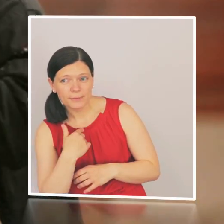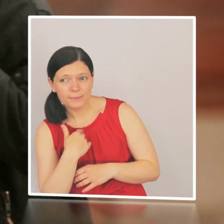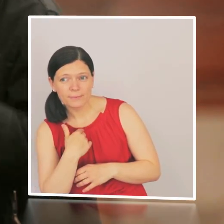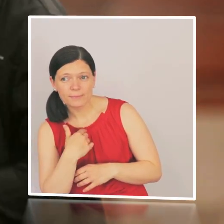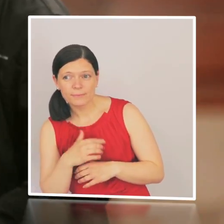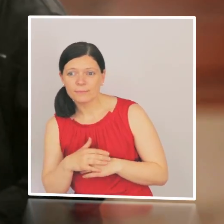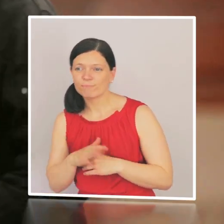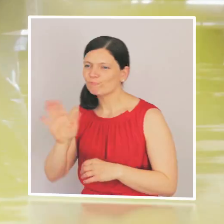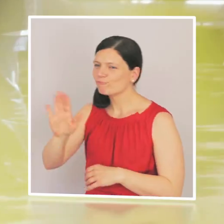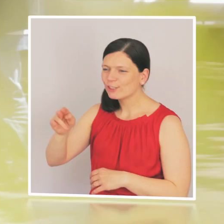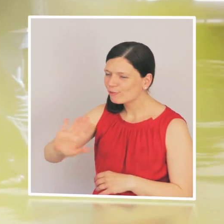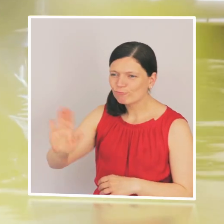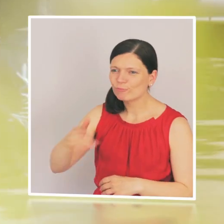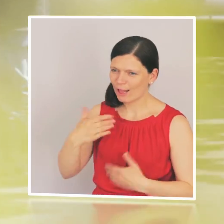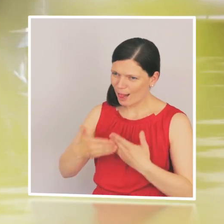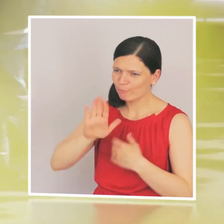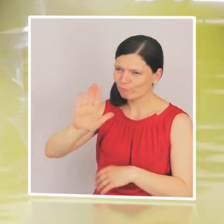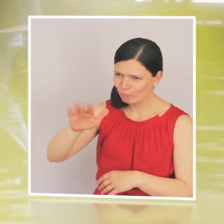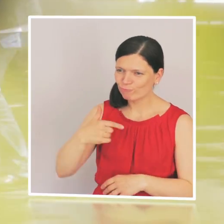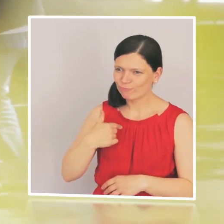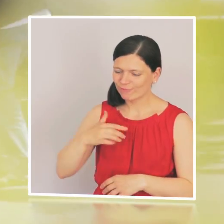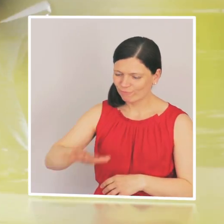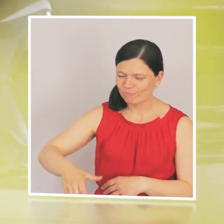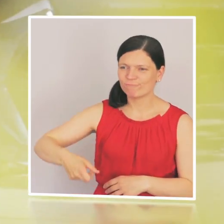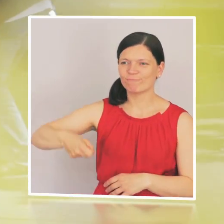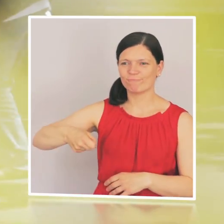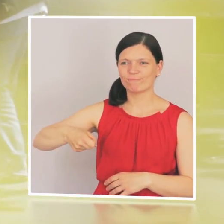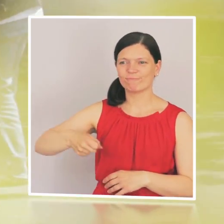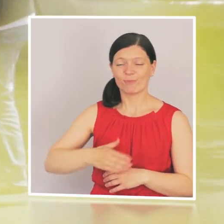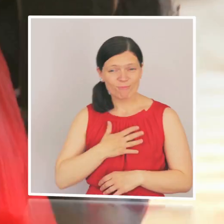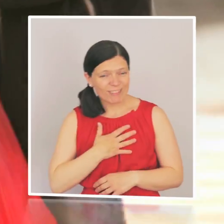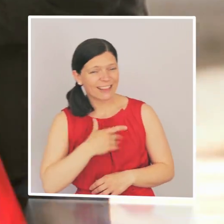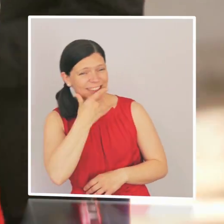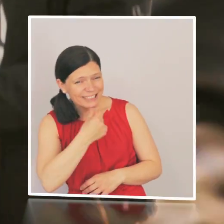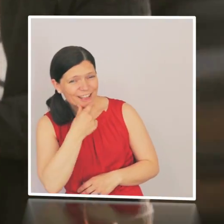Kan ik u helpen? Jan: Nee, kan ik ù helpen? Marie: Ah, dat is vriendelijk.